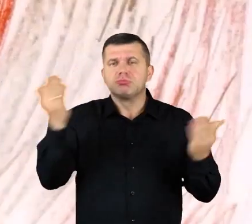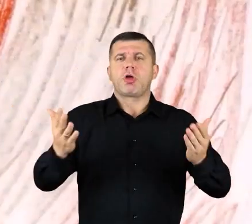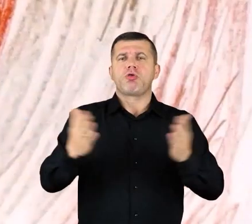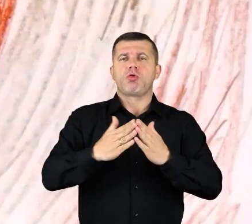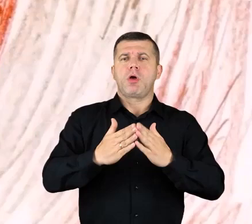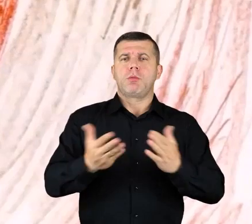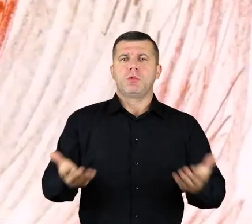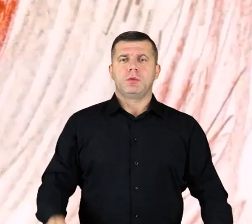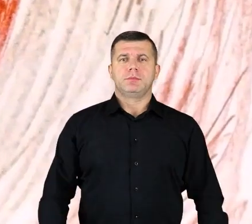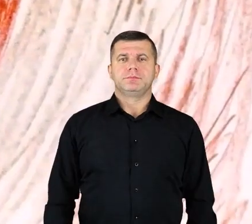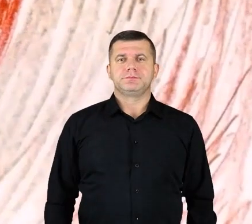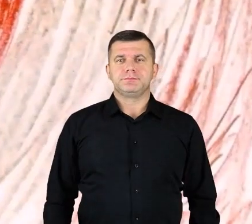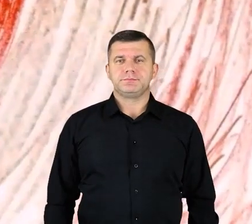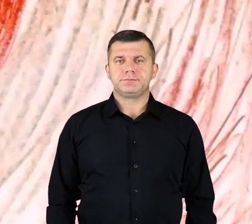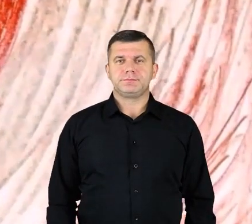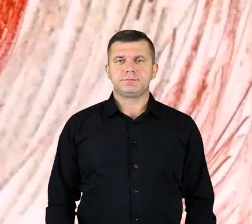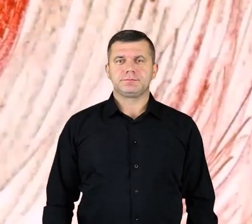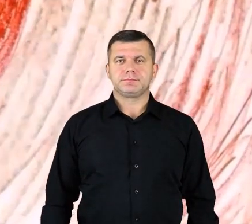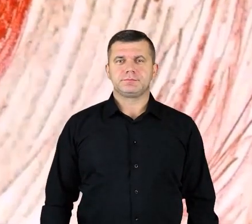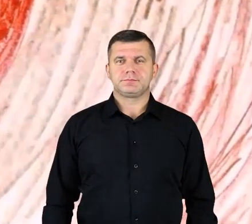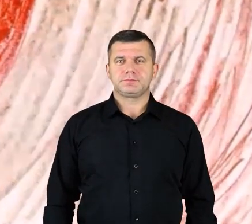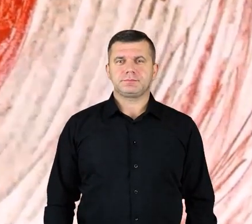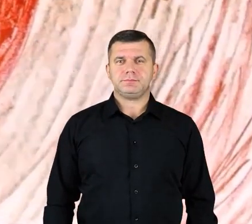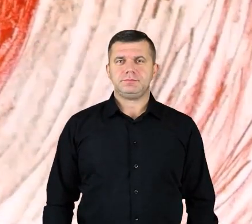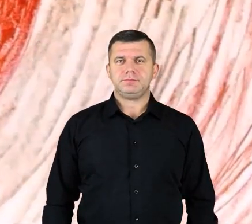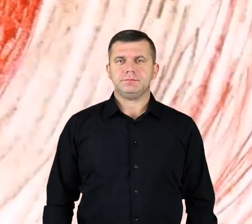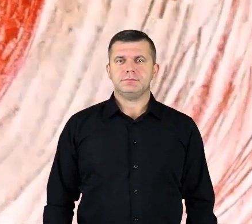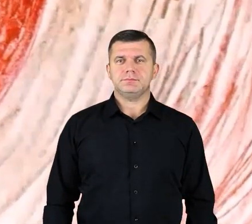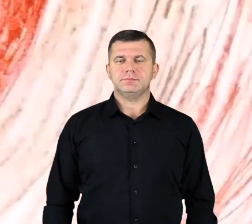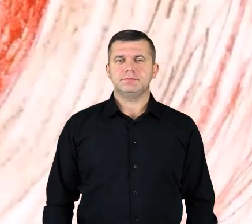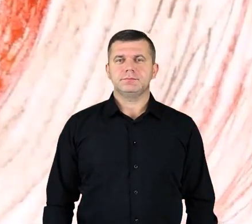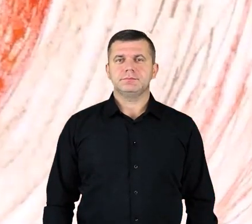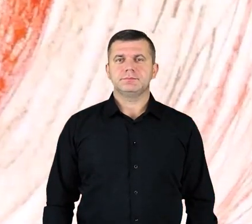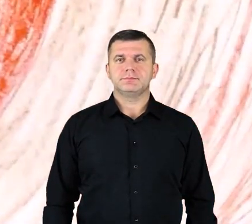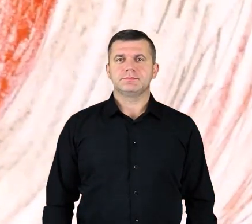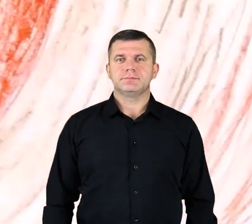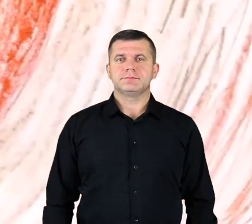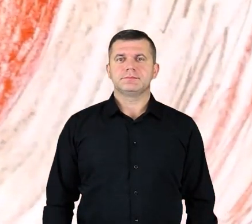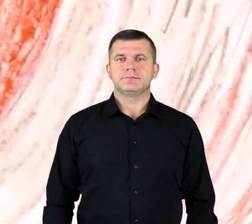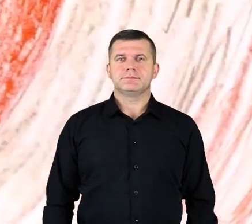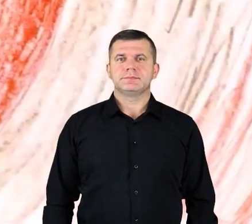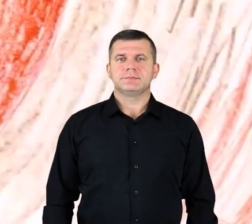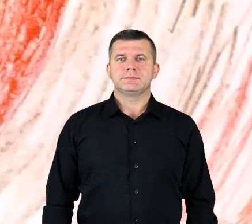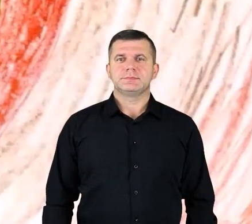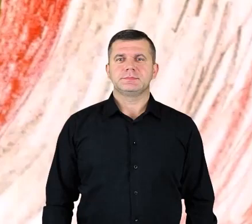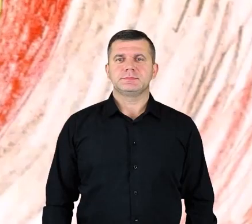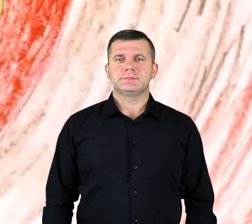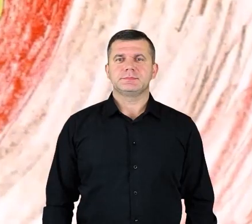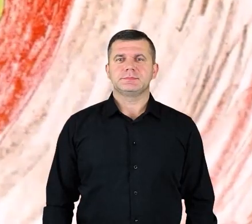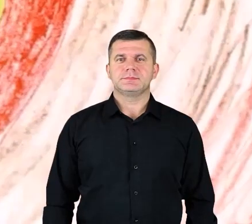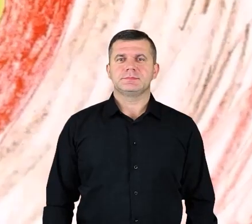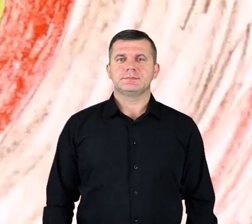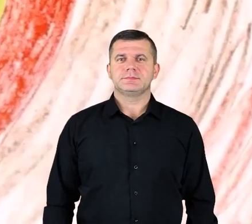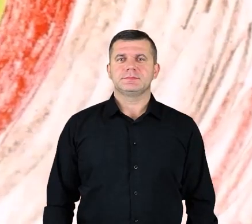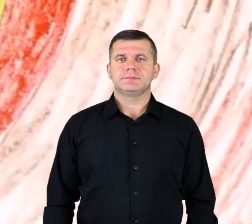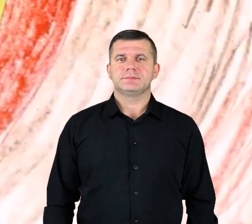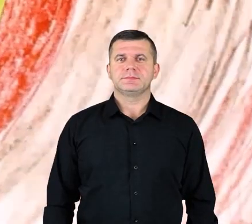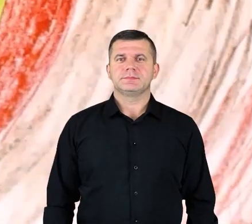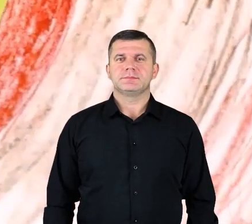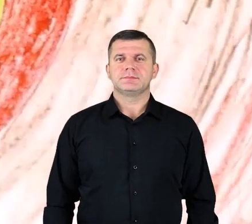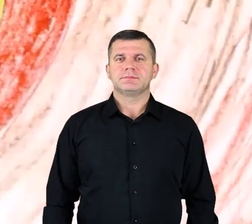[tykanie zegara]